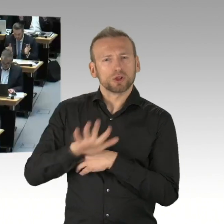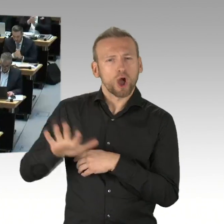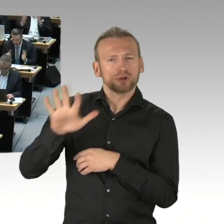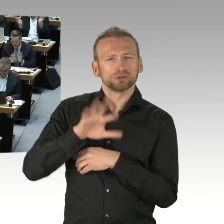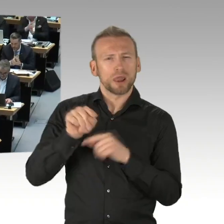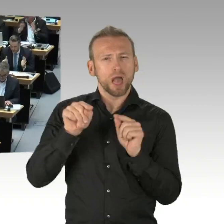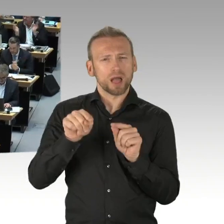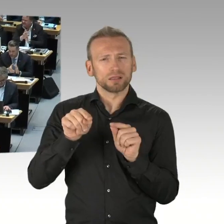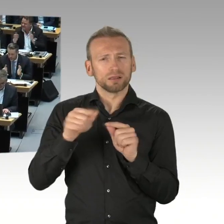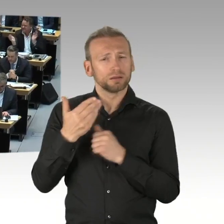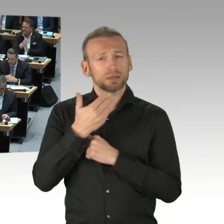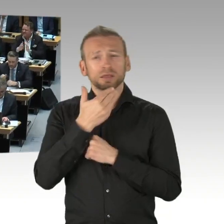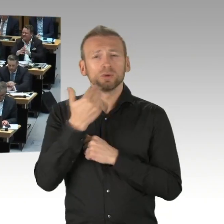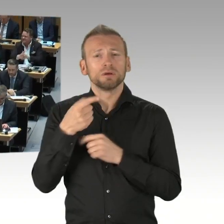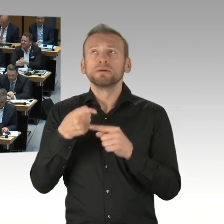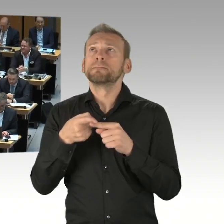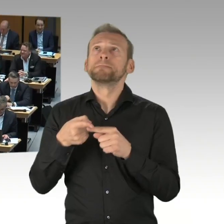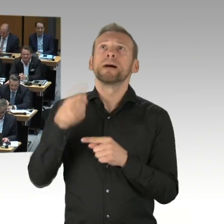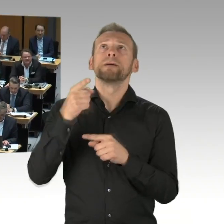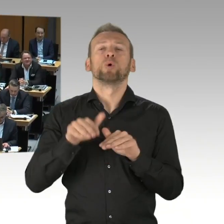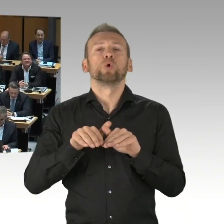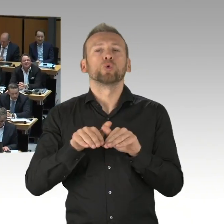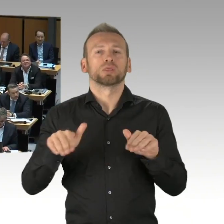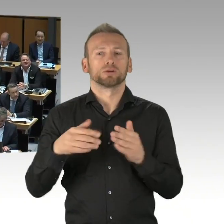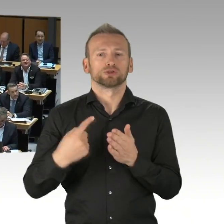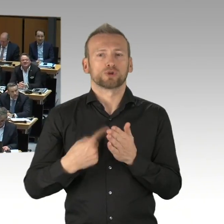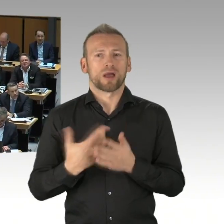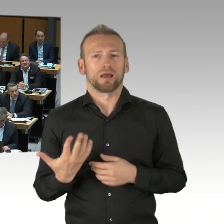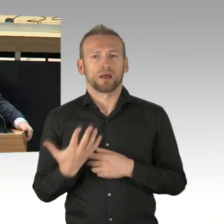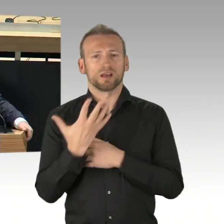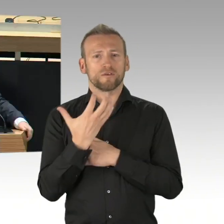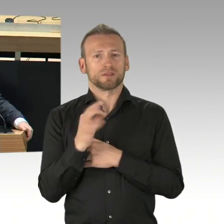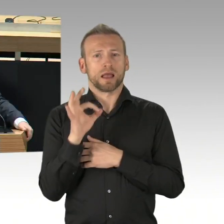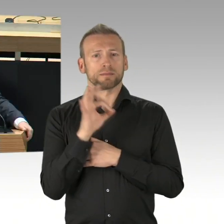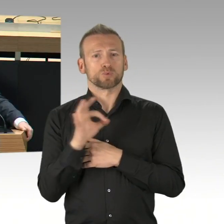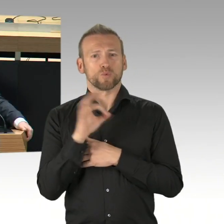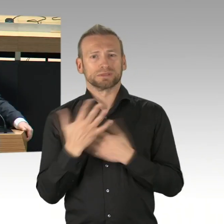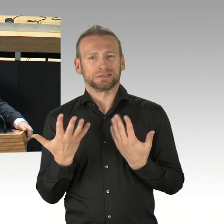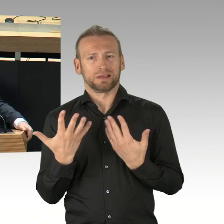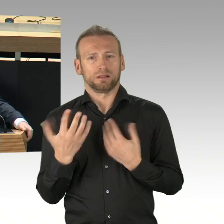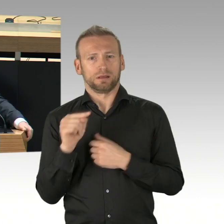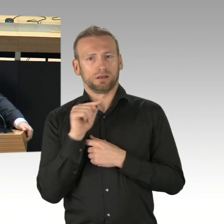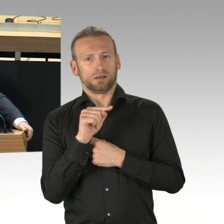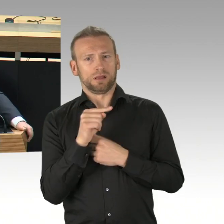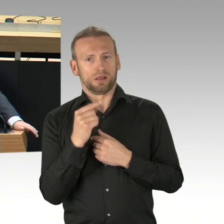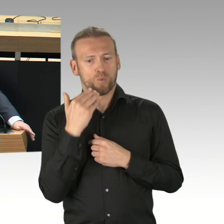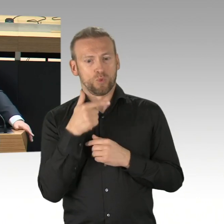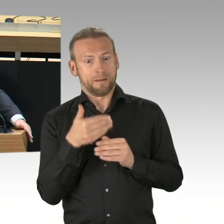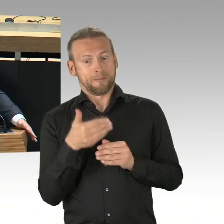es ist und bleibt, meine Herrschaften, grundgesetzwidrig, was Sie das machen und das wird wahrscheinlich, ja, danke schön,